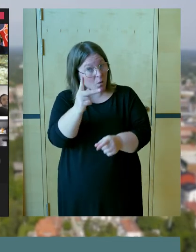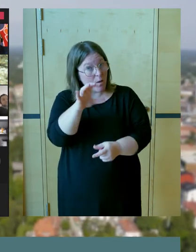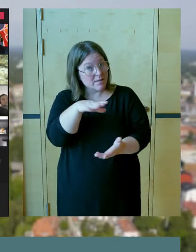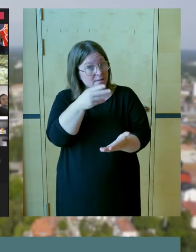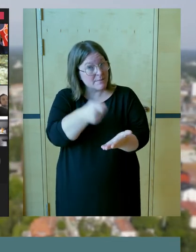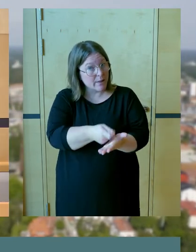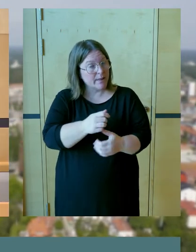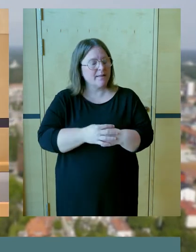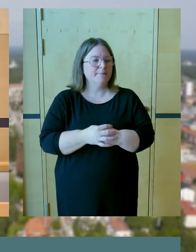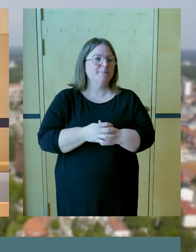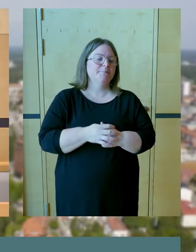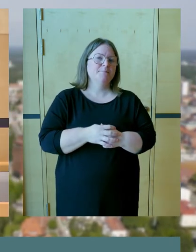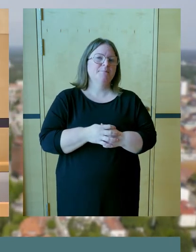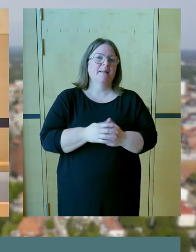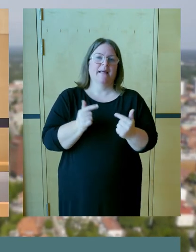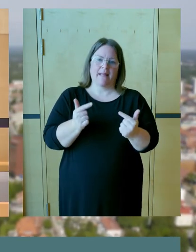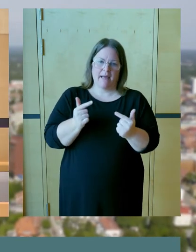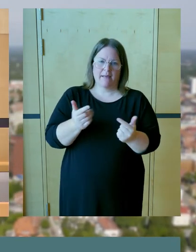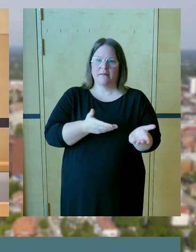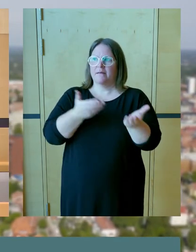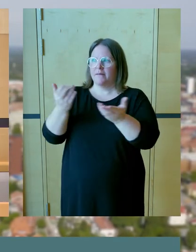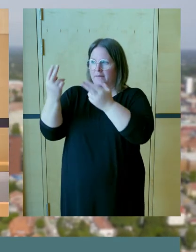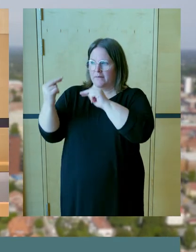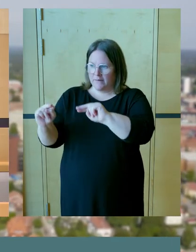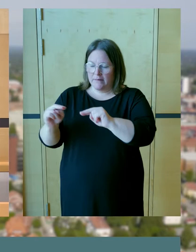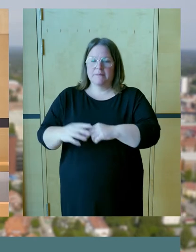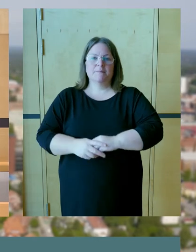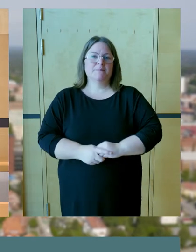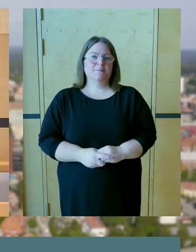Tack ska du ha det med ordet Simon Lindfors Socialdemokraterna det efter Stina Engström Varsågod